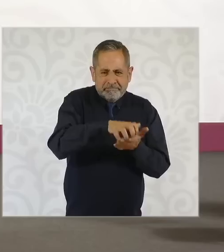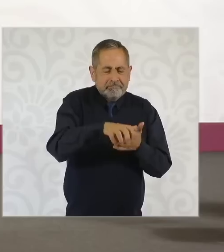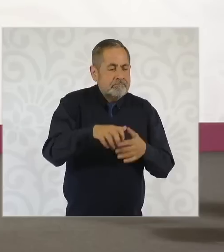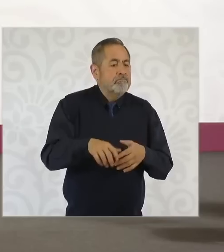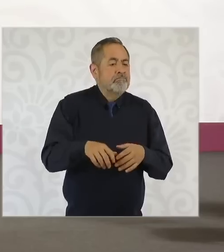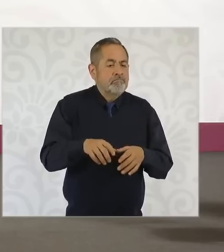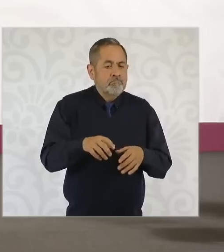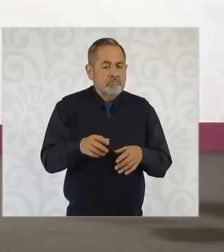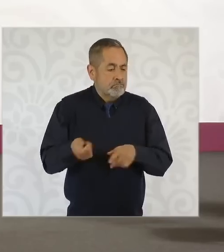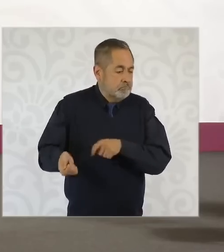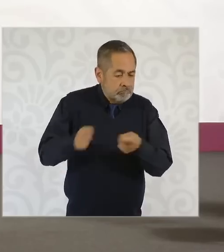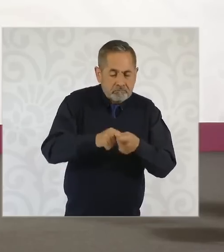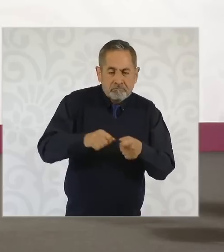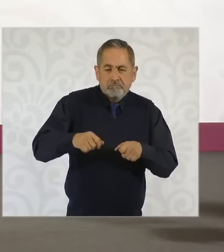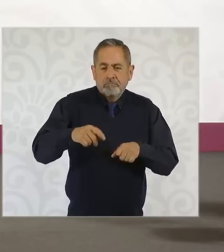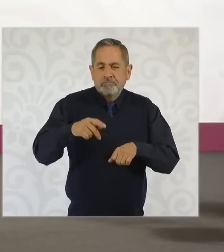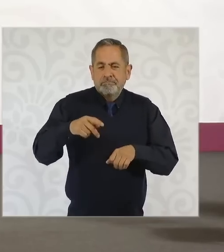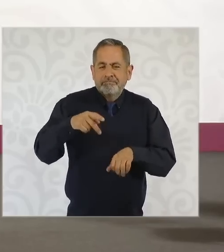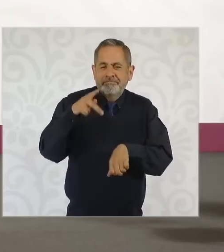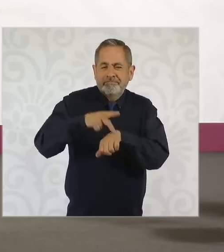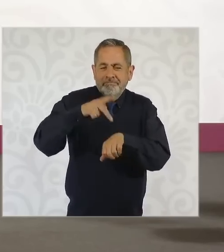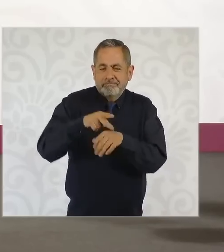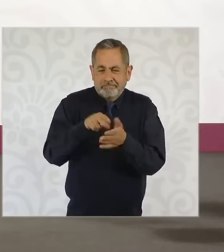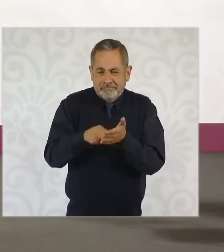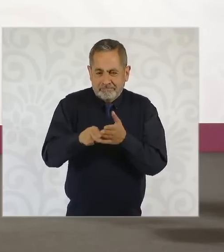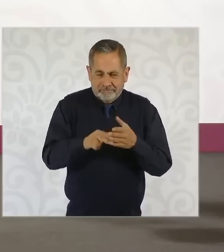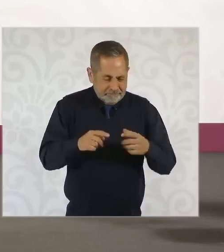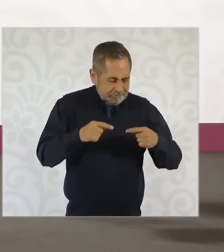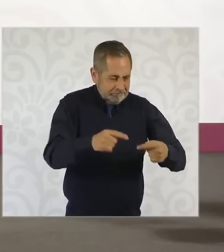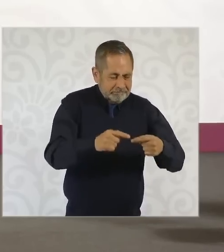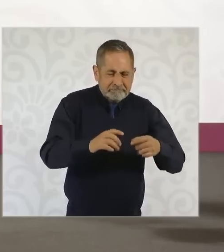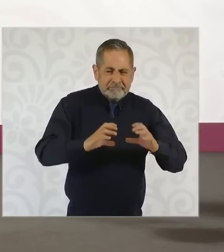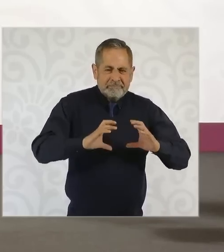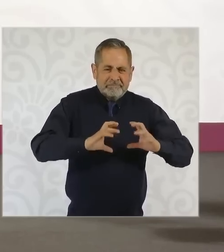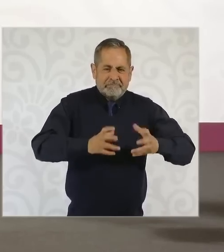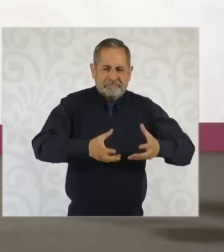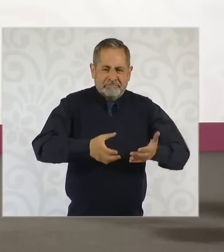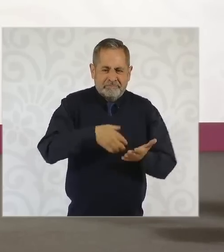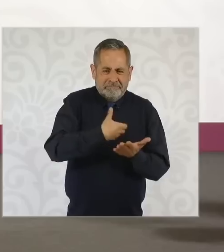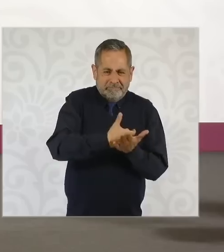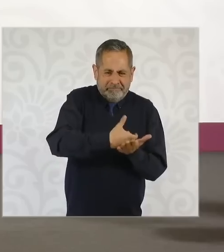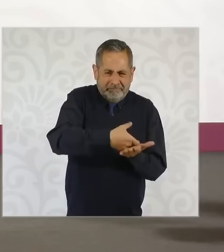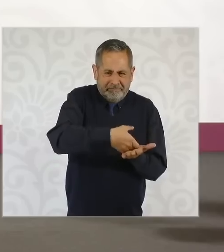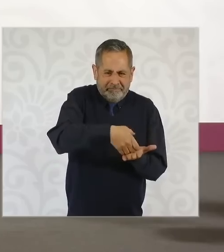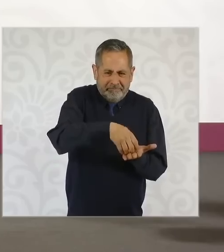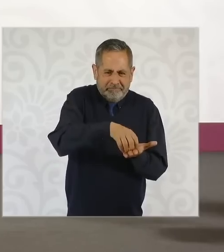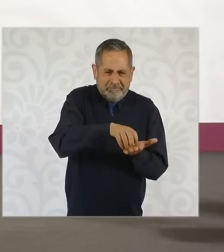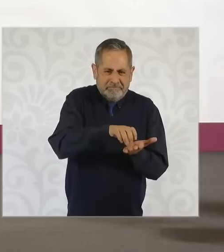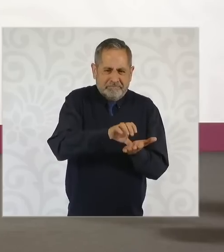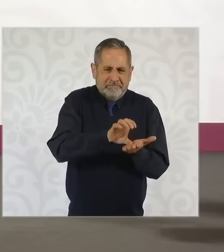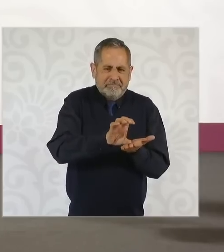los las planchas los rodillos y después entran los compactadores neumáticos los dos también los vamos